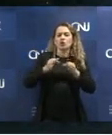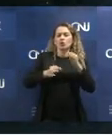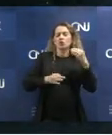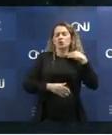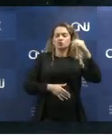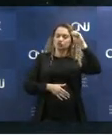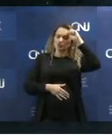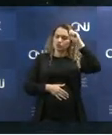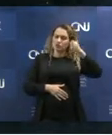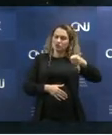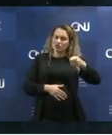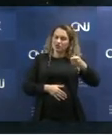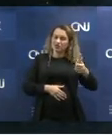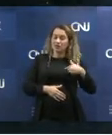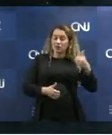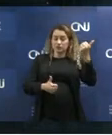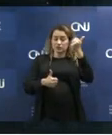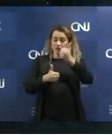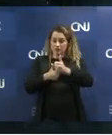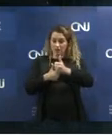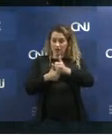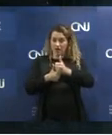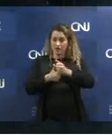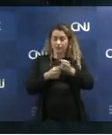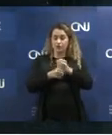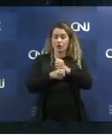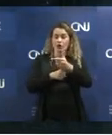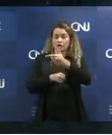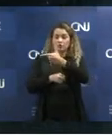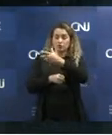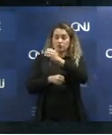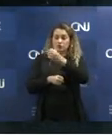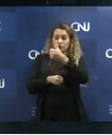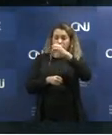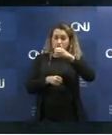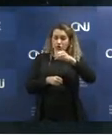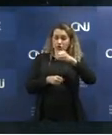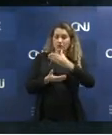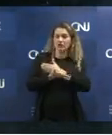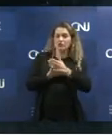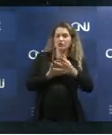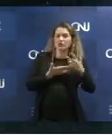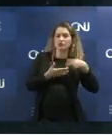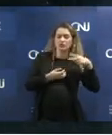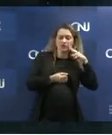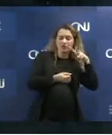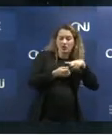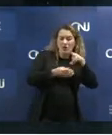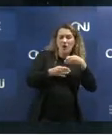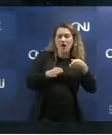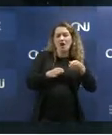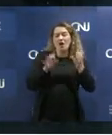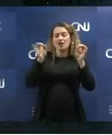e a Corregedoria chegou a fazer uma correição extraordinária no sistema nas Varas de Execução Penal em Manaus,